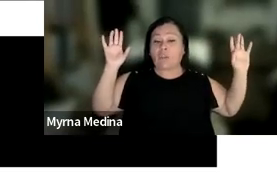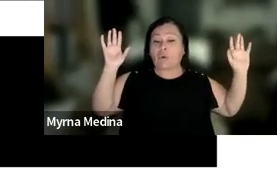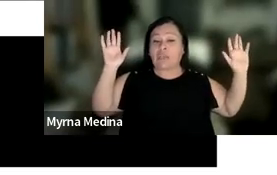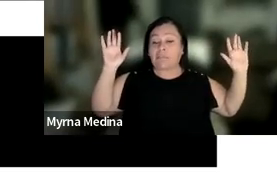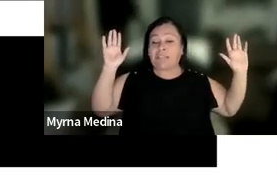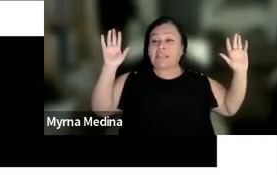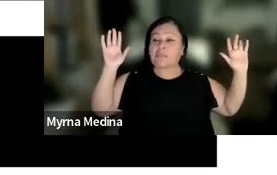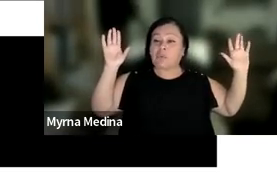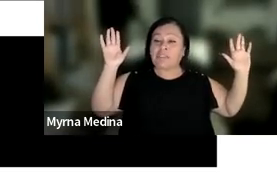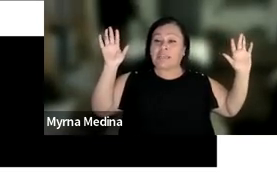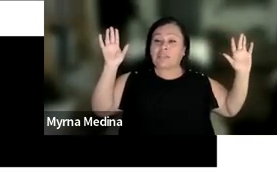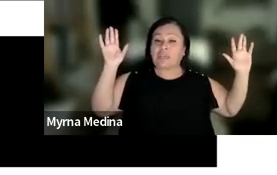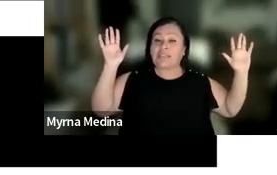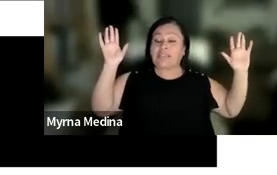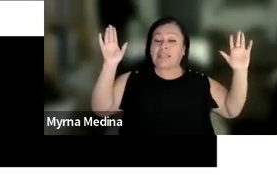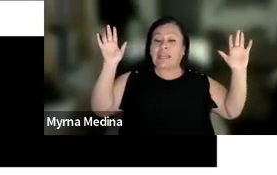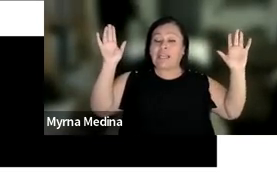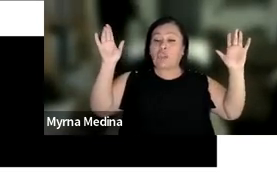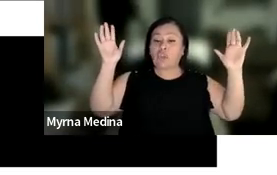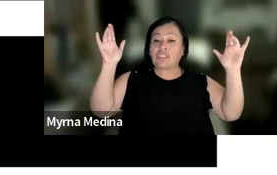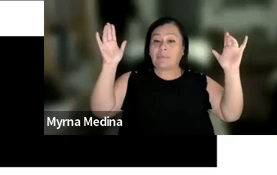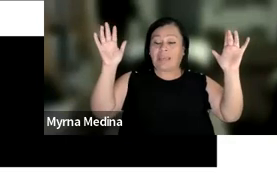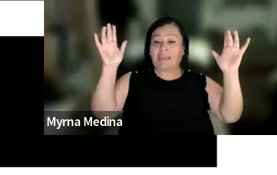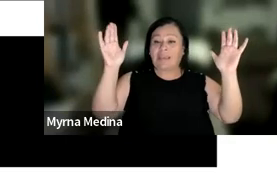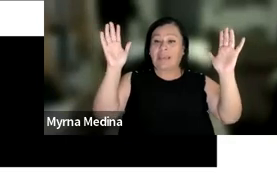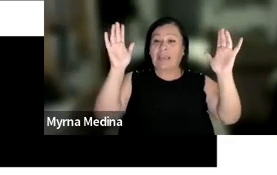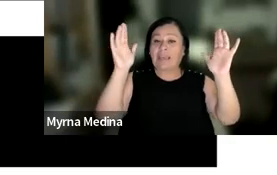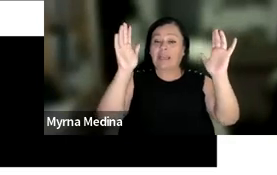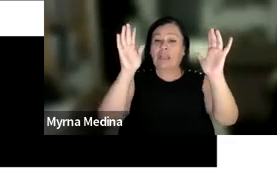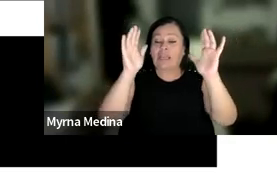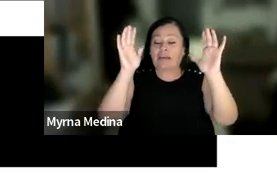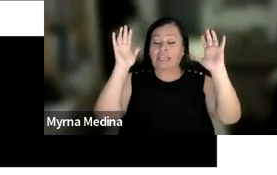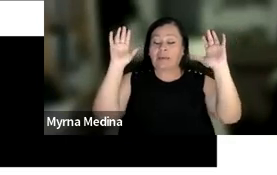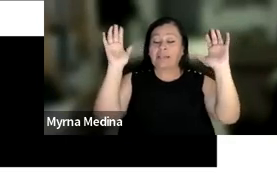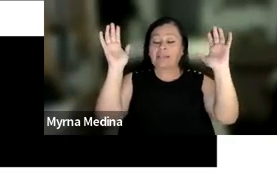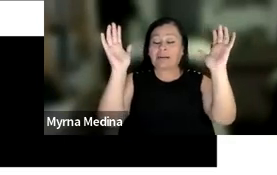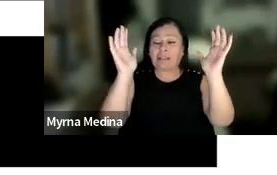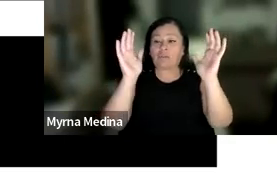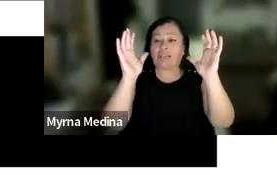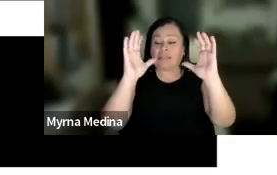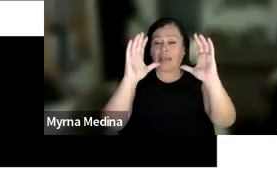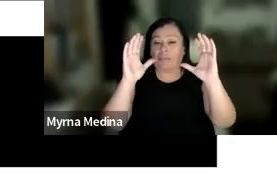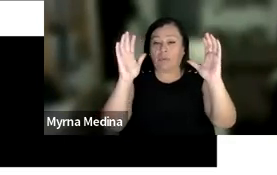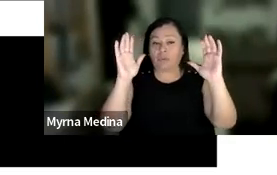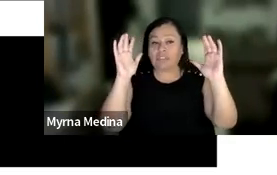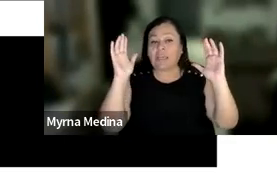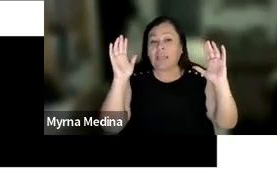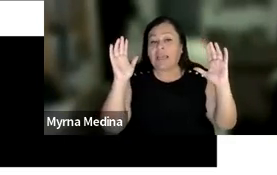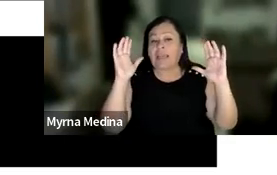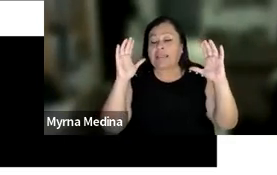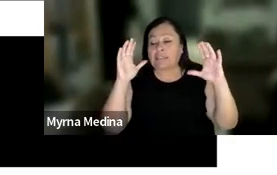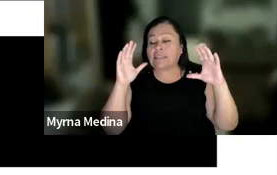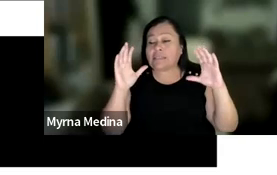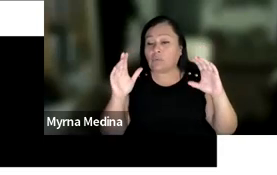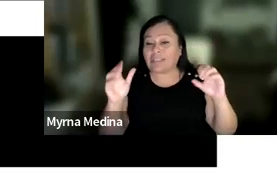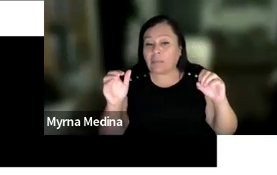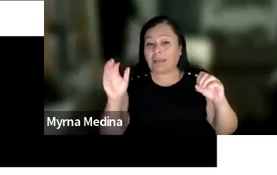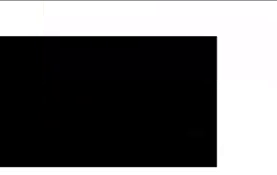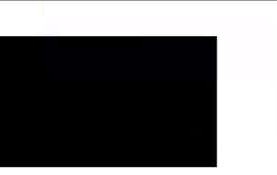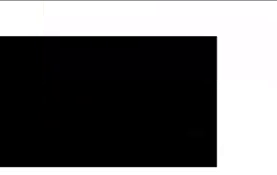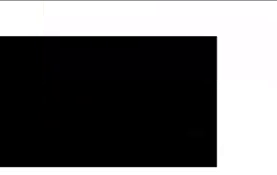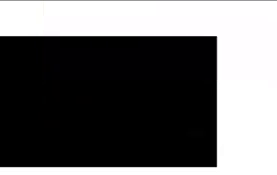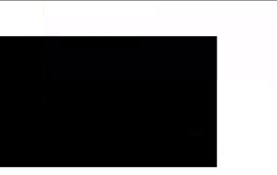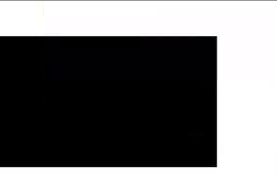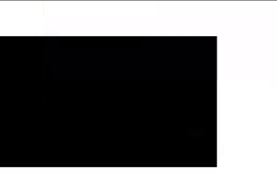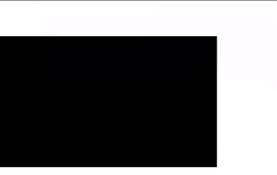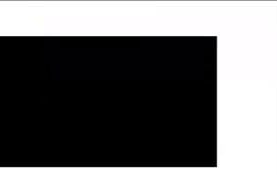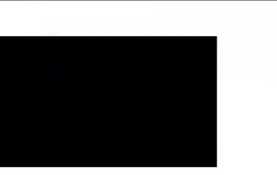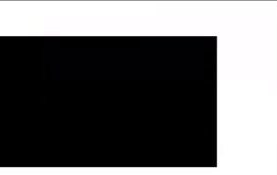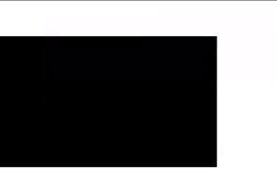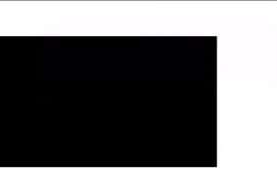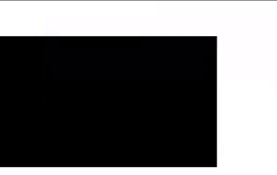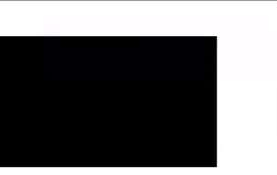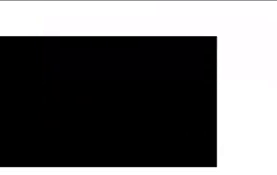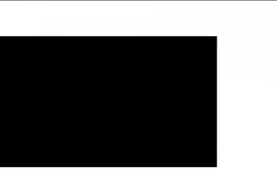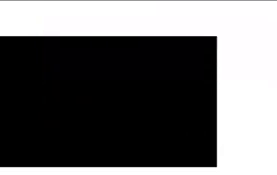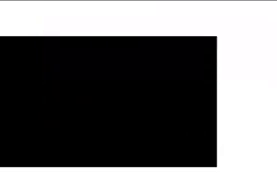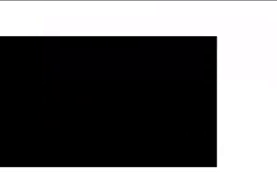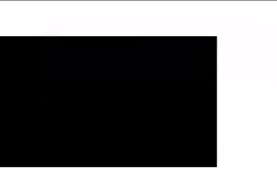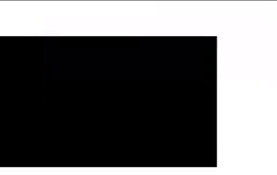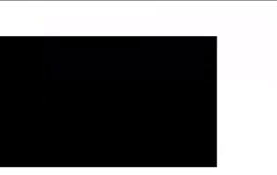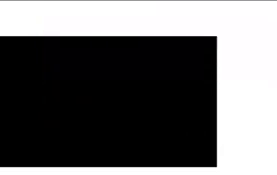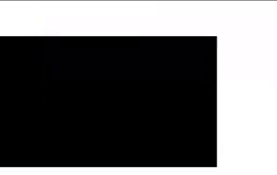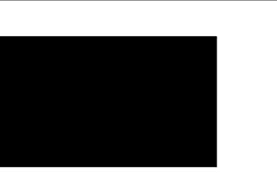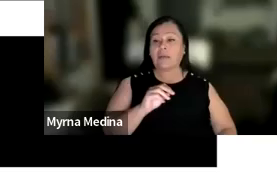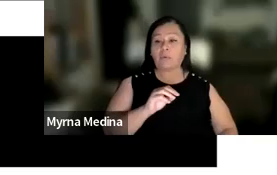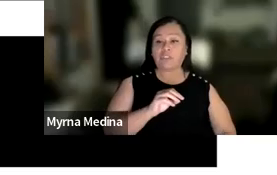Aquí. Ustedes pueden sin mover los ojos, los tenemos para enfrente. Ustedes alcanzan a ver cuando empieza a disminuirse.